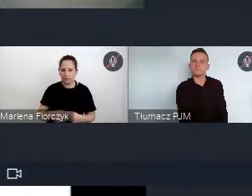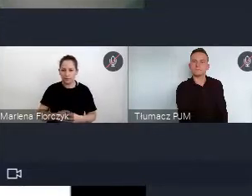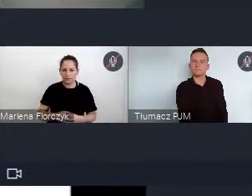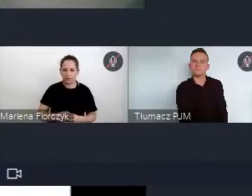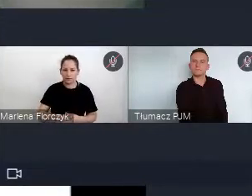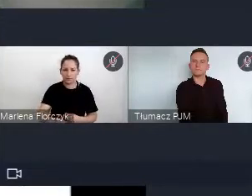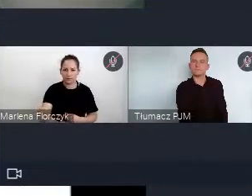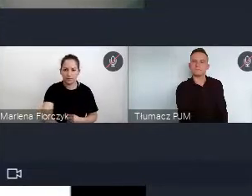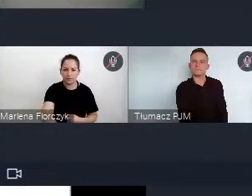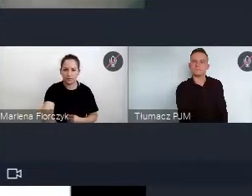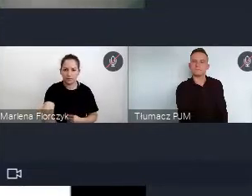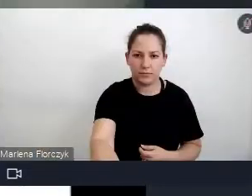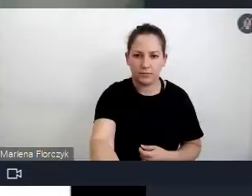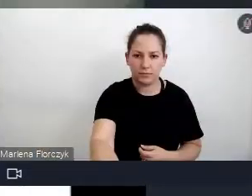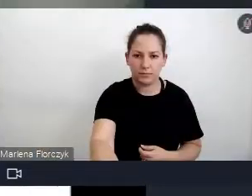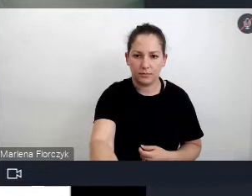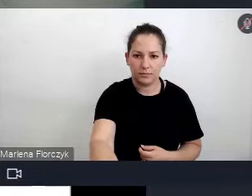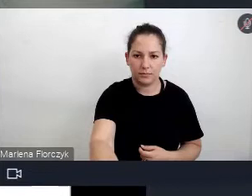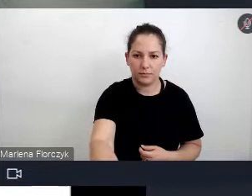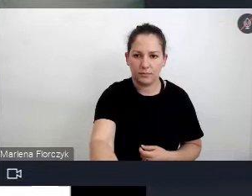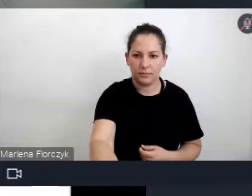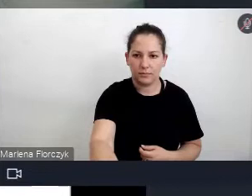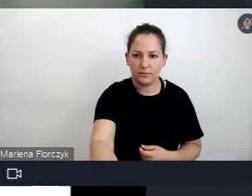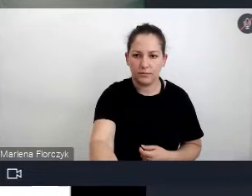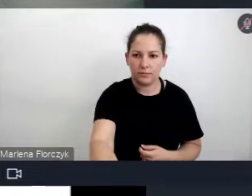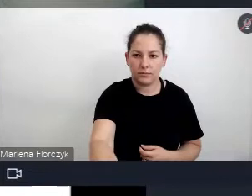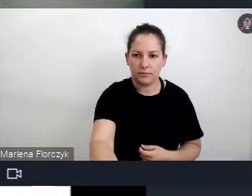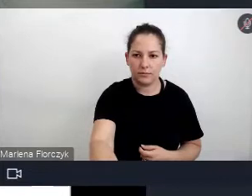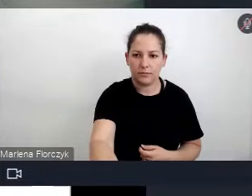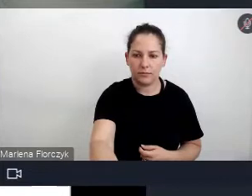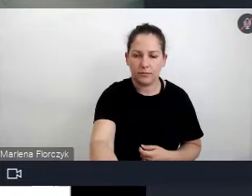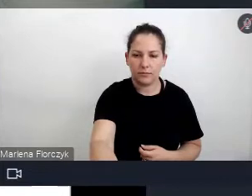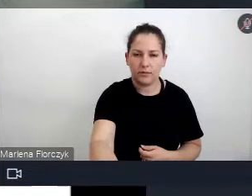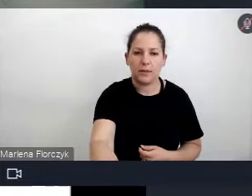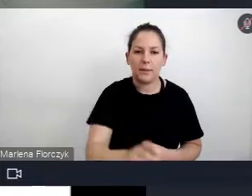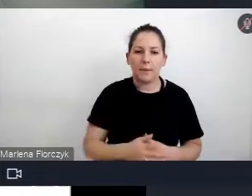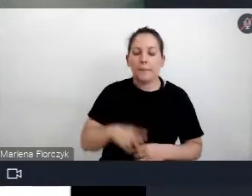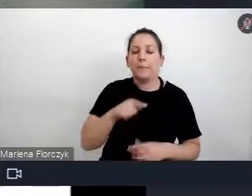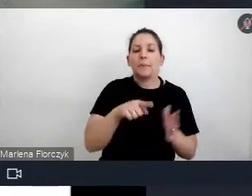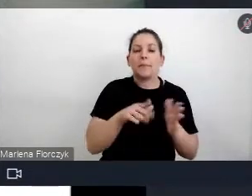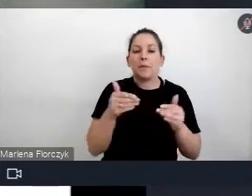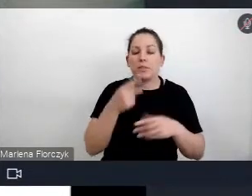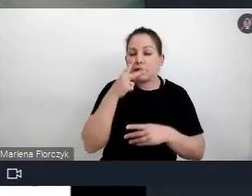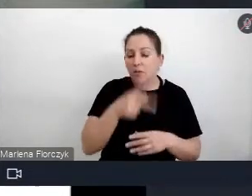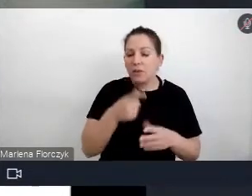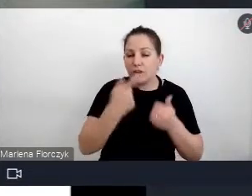czy udało nam się pokryć efektywność energetyczną. I tak na przykład we wskaźniku rezultatu można zauważyć, że myślimy o zmniejszeniu zużycia energii